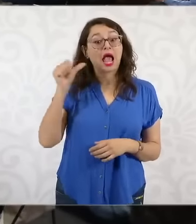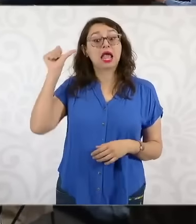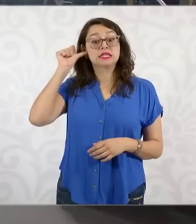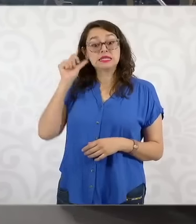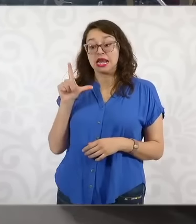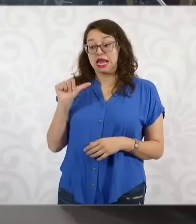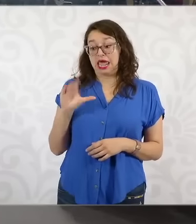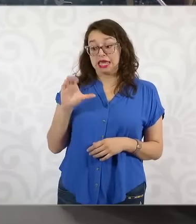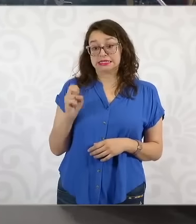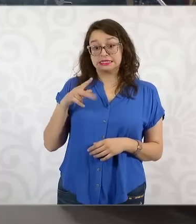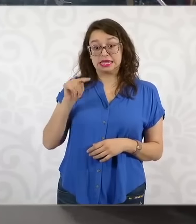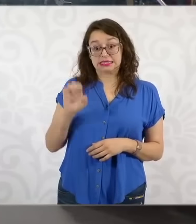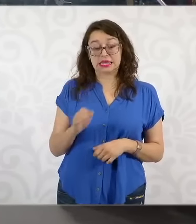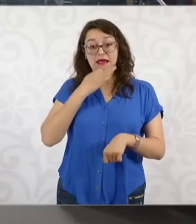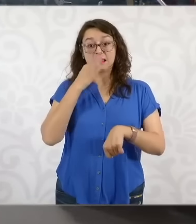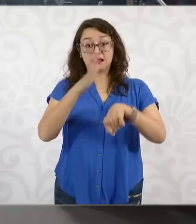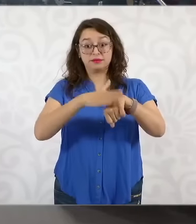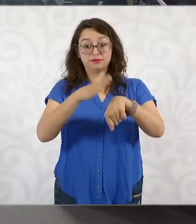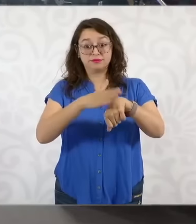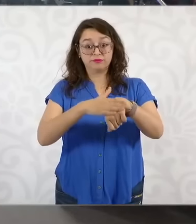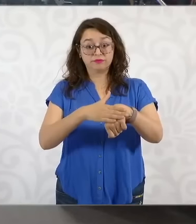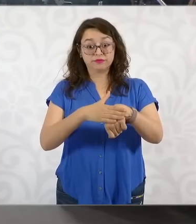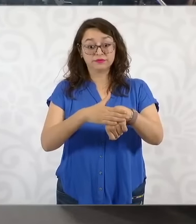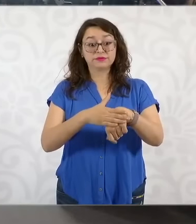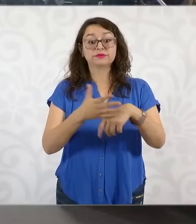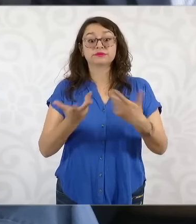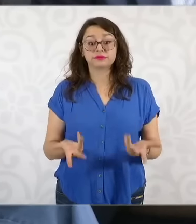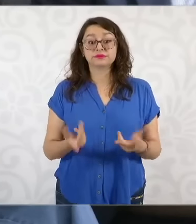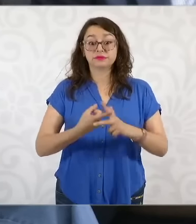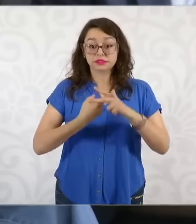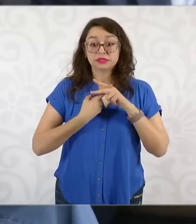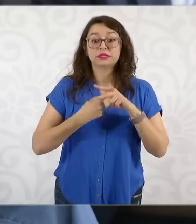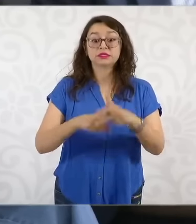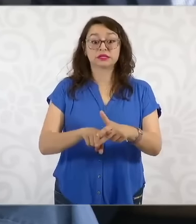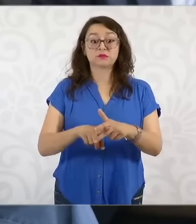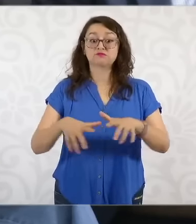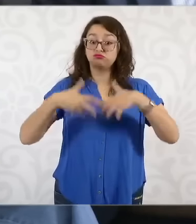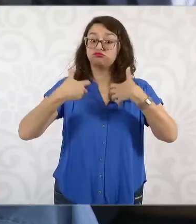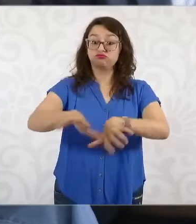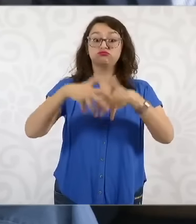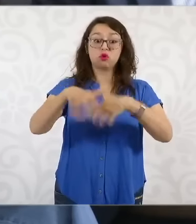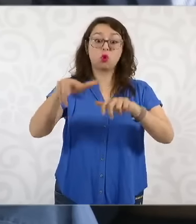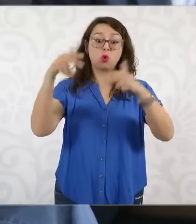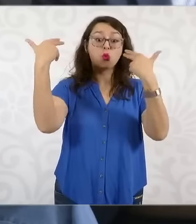de prensa virtual que van a iniciar un parao nacional, una huelga a partir del primero de